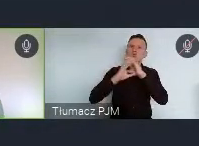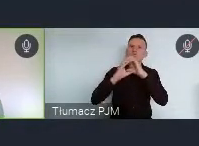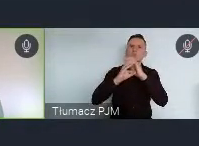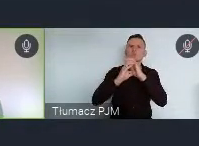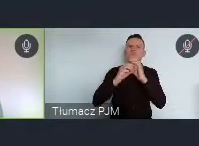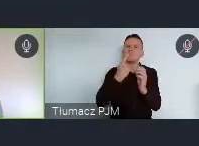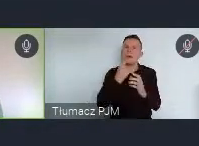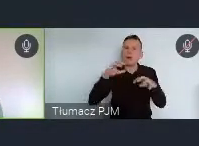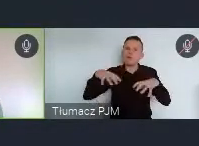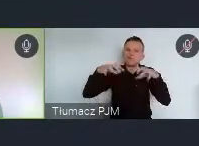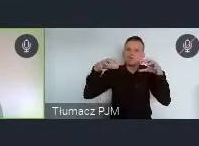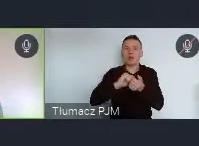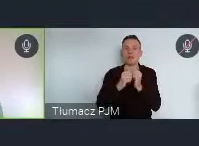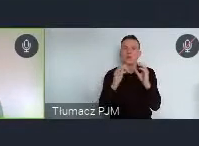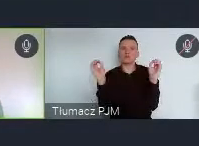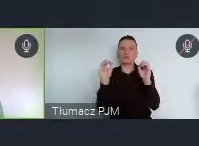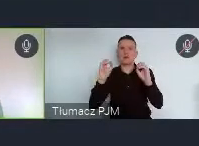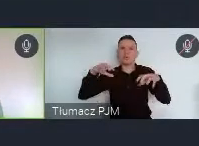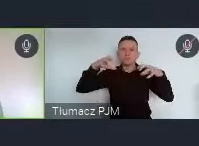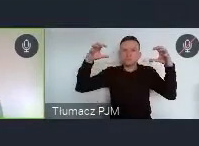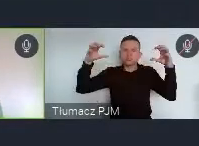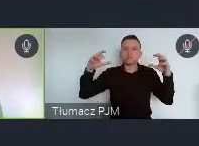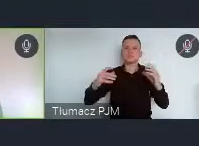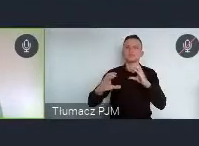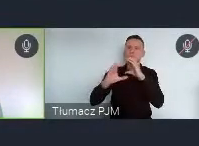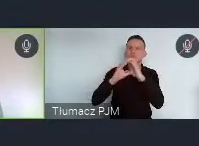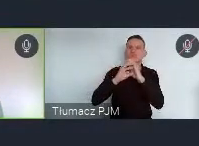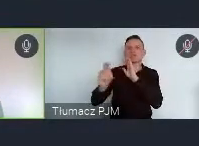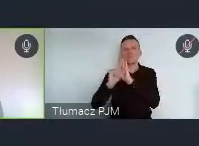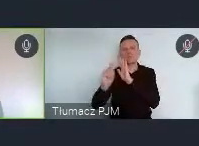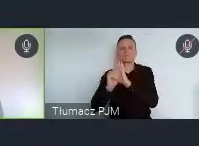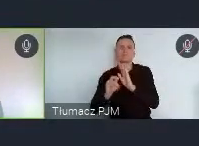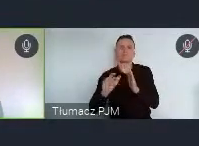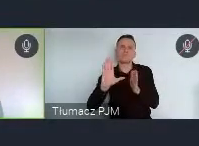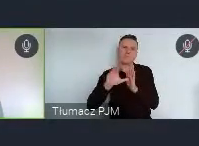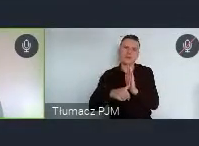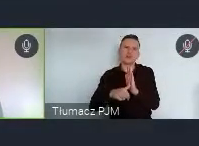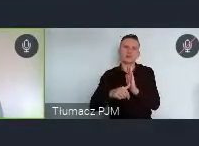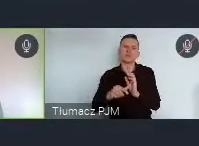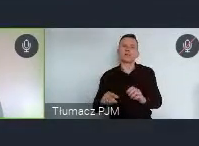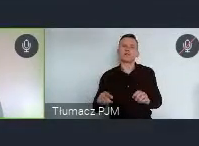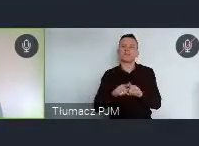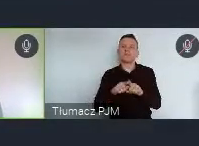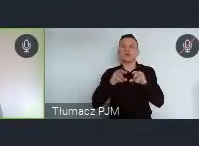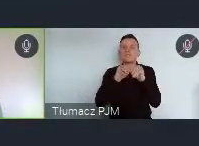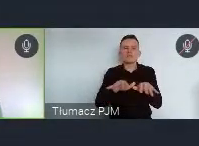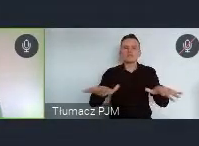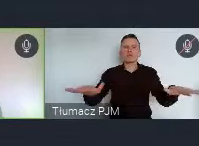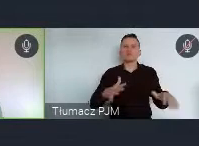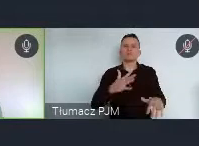w taborze komunikacji miejskiej oraz tworzeniu infrastruktury sprzyjającej multimodalności,